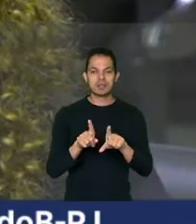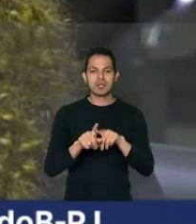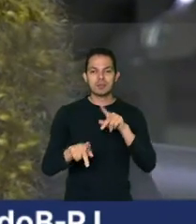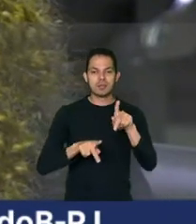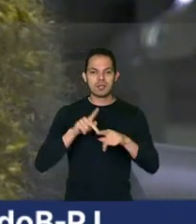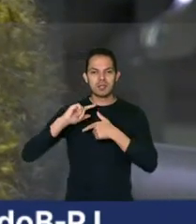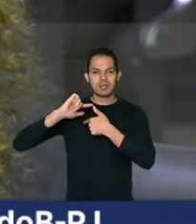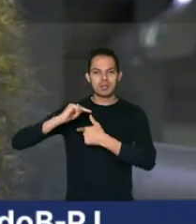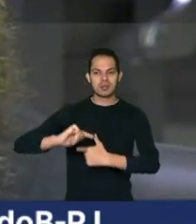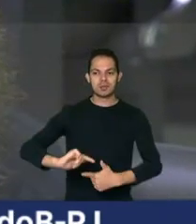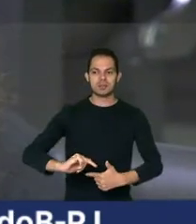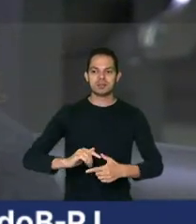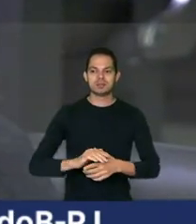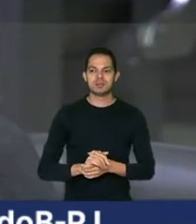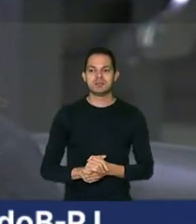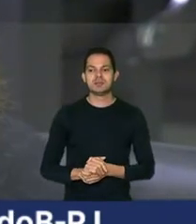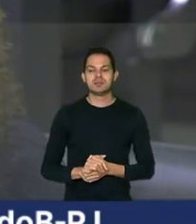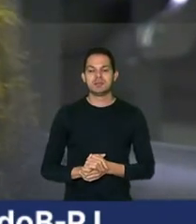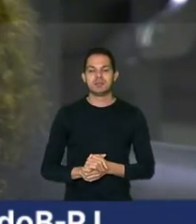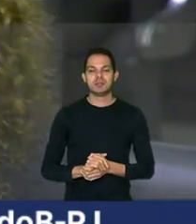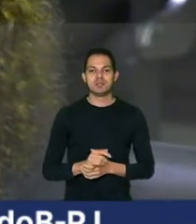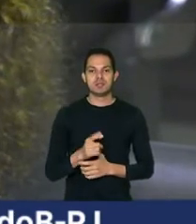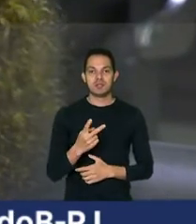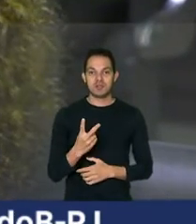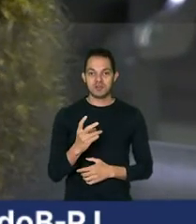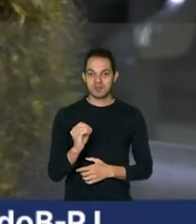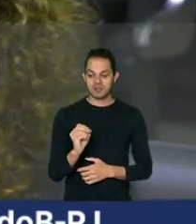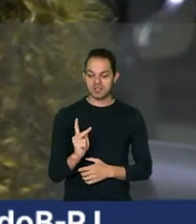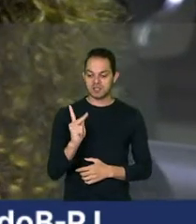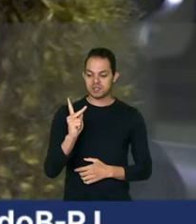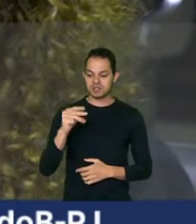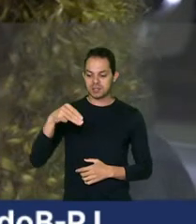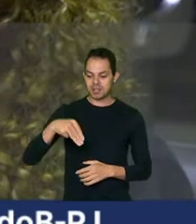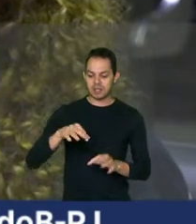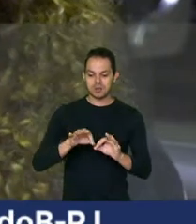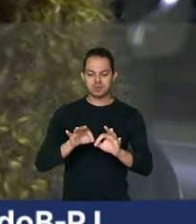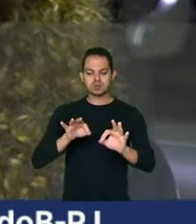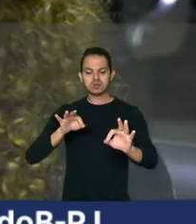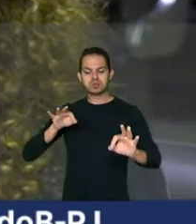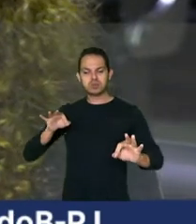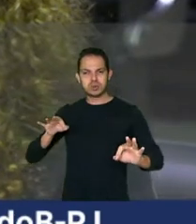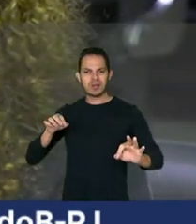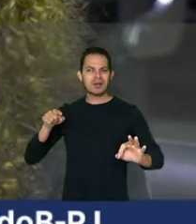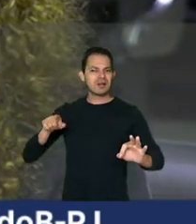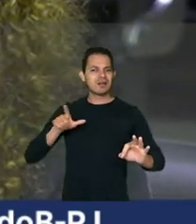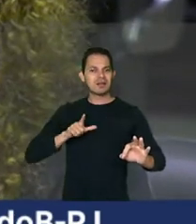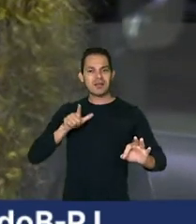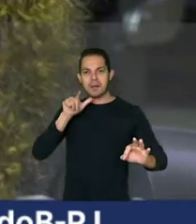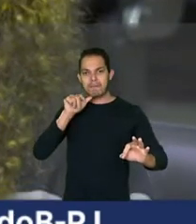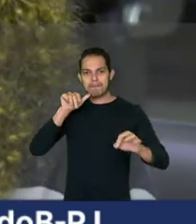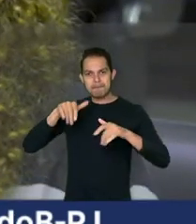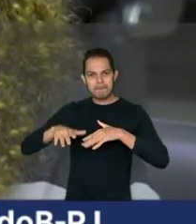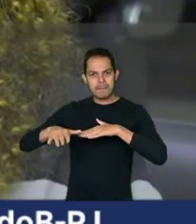AMBIENTAL E ÀS POPULAÇÕES TRADICIONAIS, MESMO QUE O DISTANCIAMENTO DE 20 QUILÔ METROS, INCLUSIVE AÍ ESTÁ CONTIDO PRAIAS TAMBÉM, O QUE